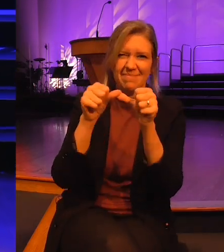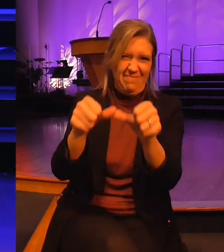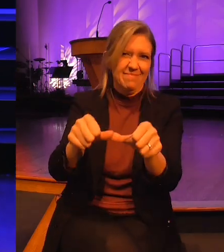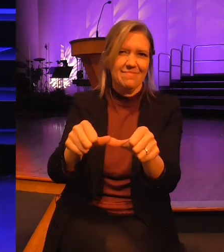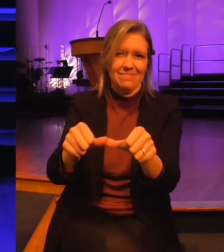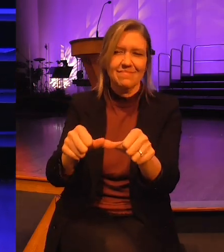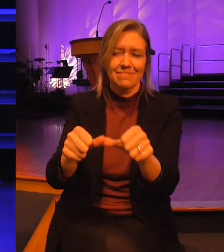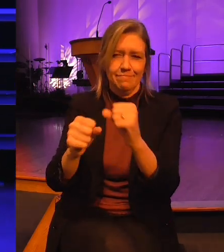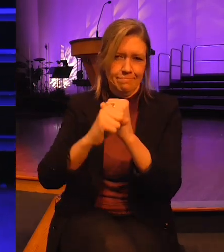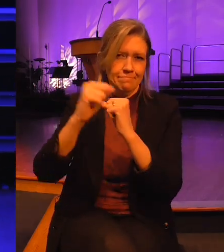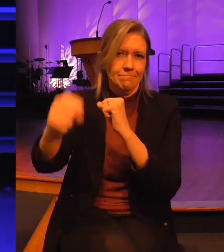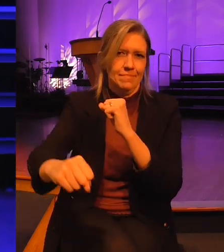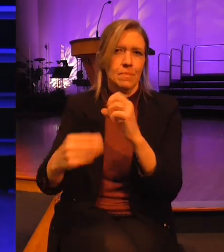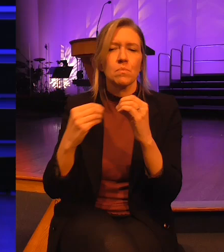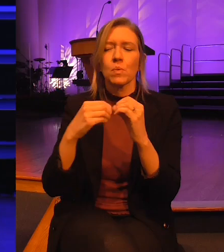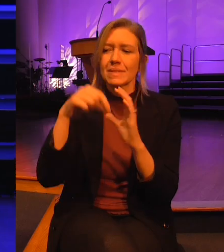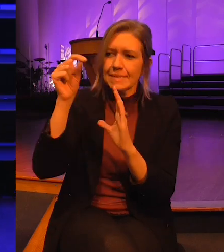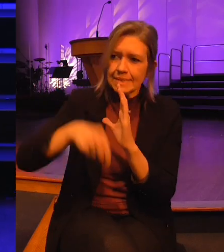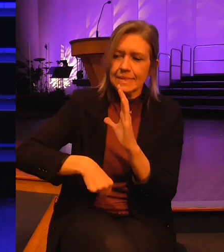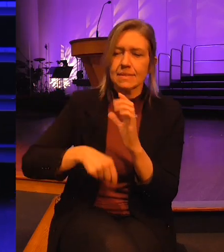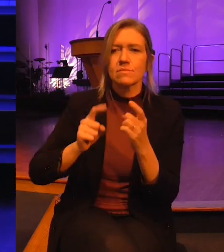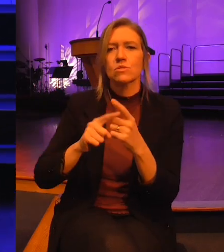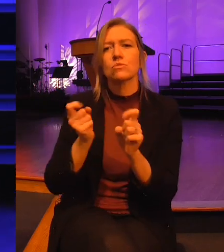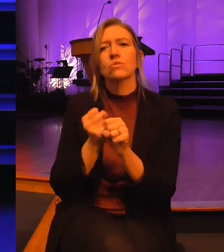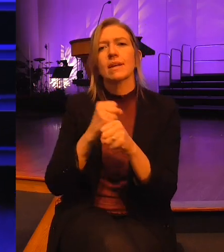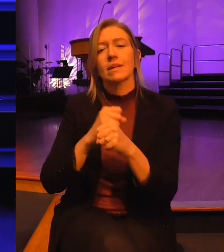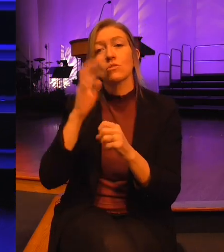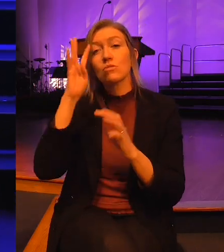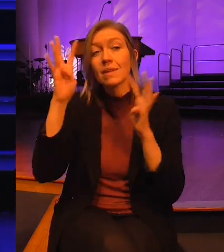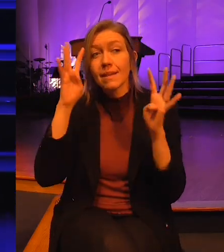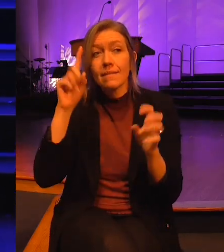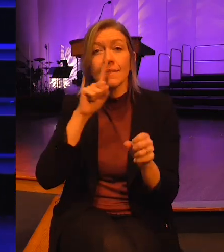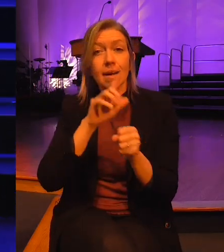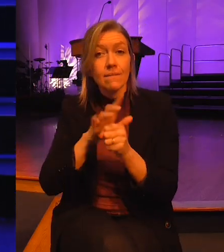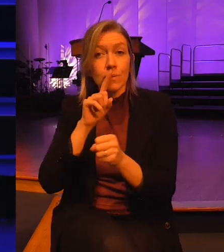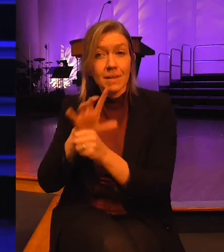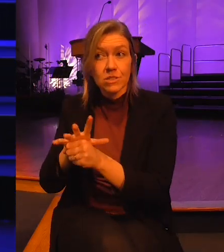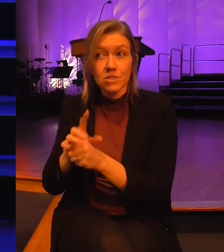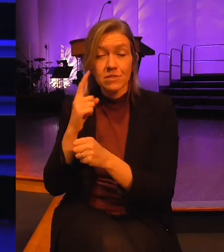más en la creación de afirmaciones creativas para cada una de estas cuatro áreas y luego elegir una de